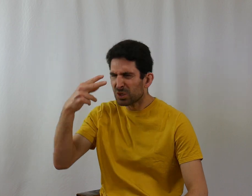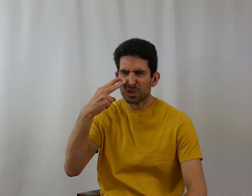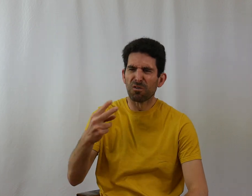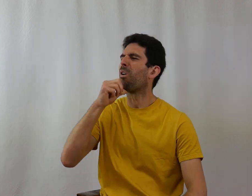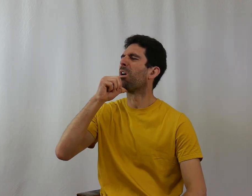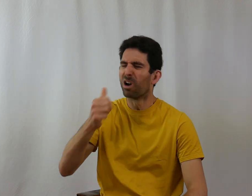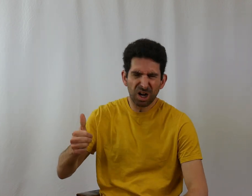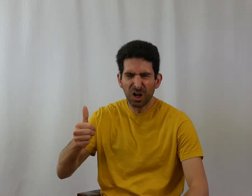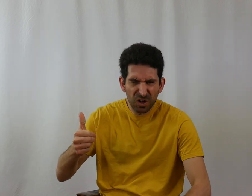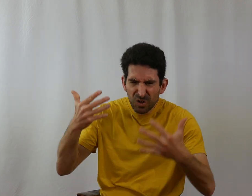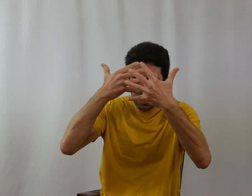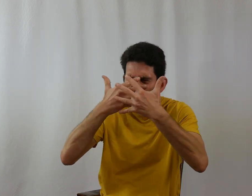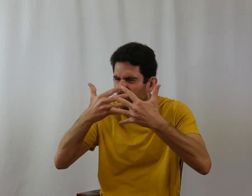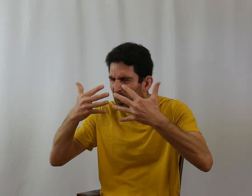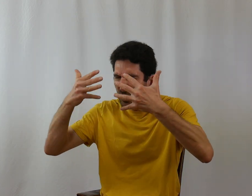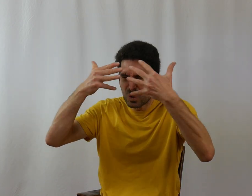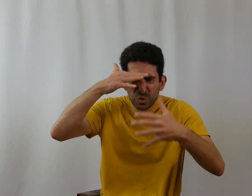Je ne vois rien ! C'est flou.